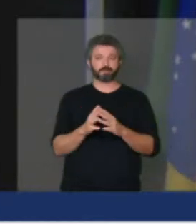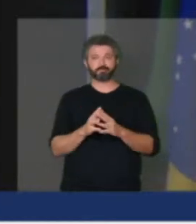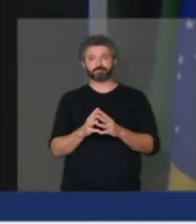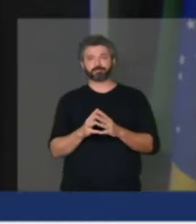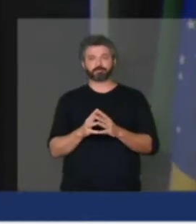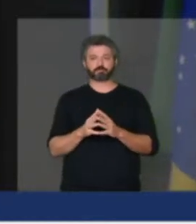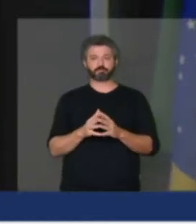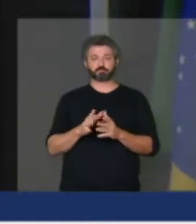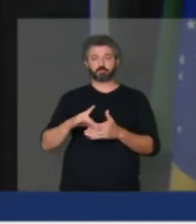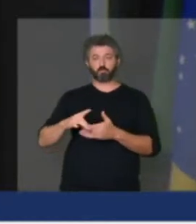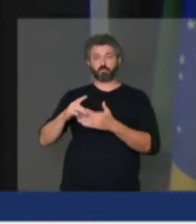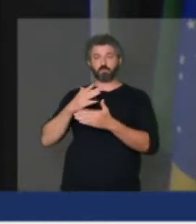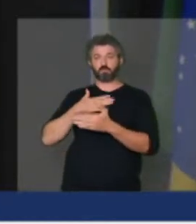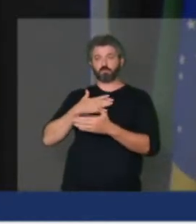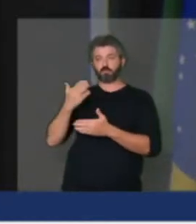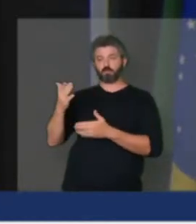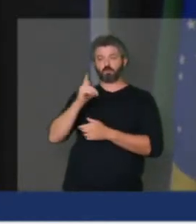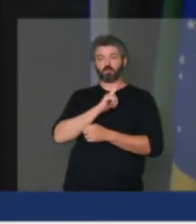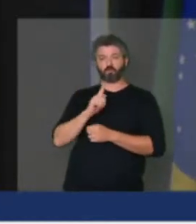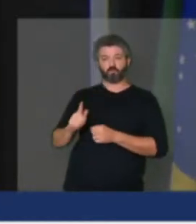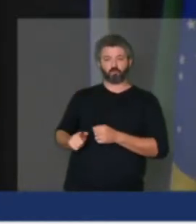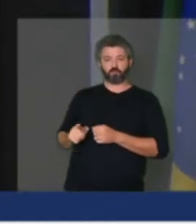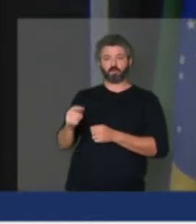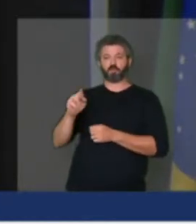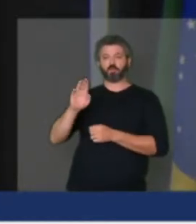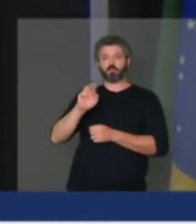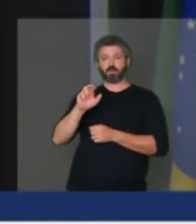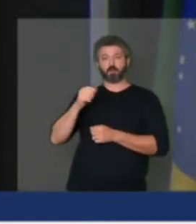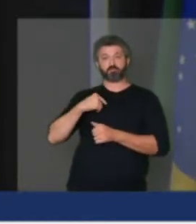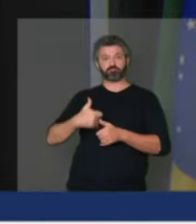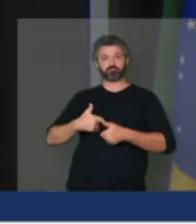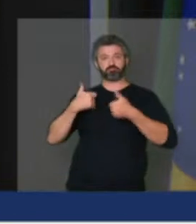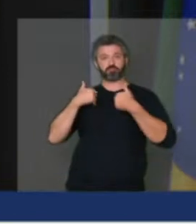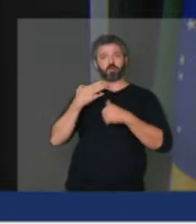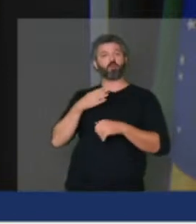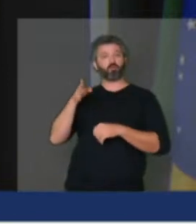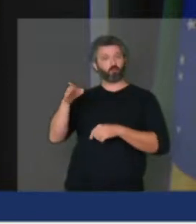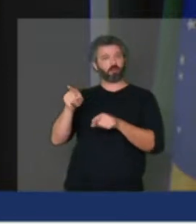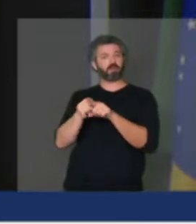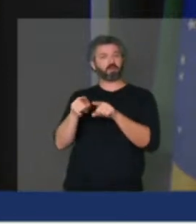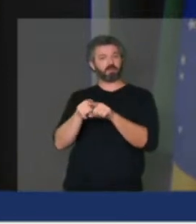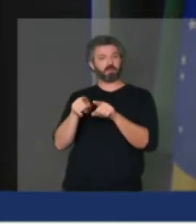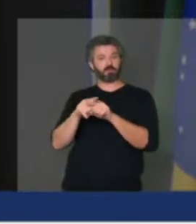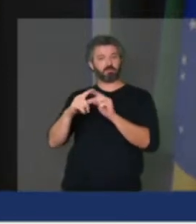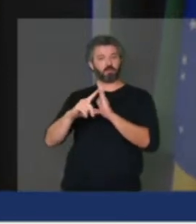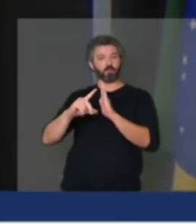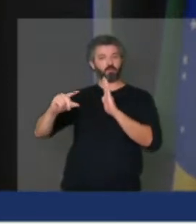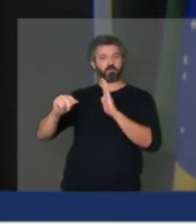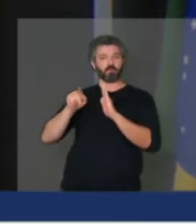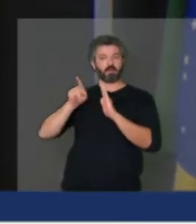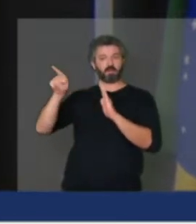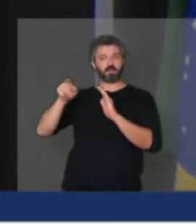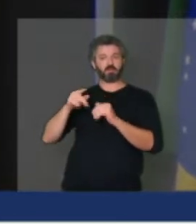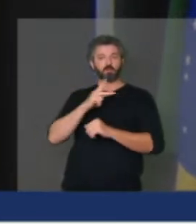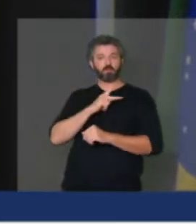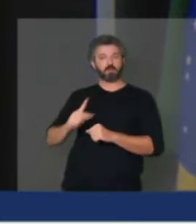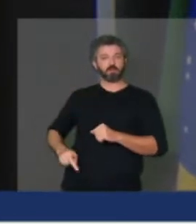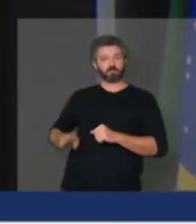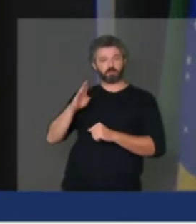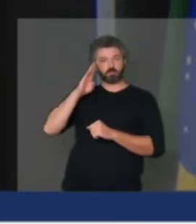HONRA DE PARTICIPAR TAMBÉM, NO PALÁCIO DO PLANALTO, DO PRESIDENTE BOLSONARO PODENDO RECEBER ALI OS MEDALHISTAS